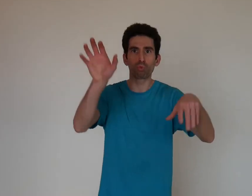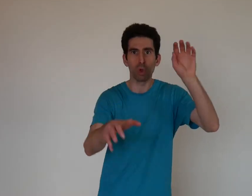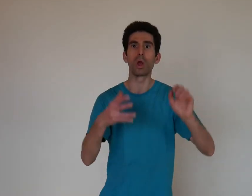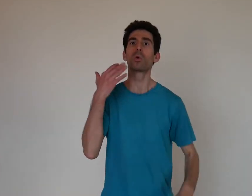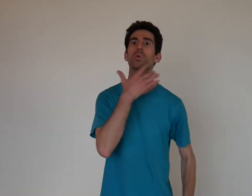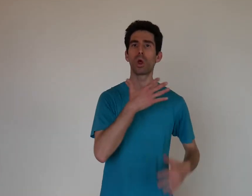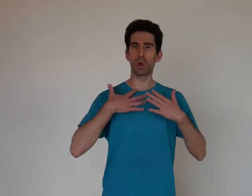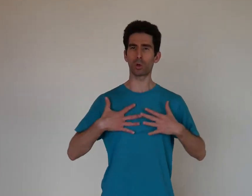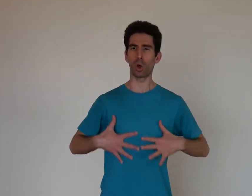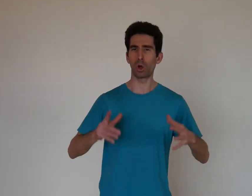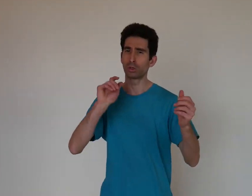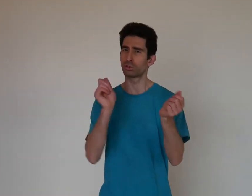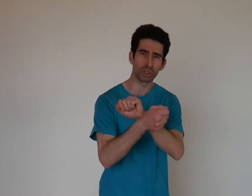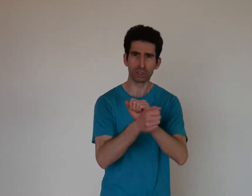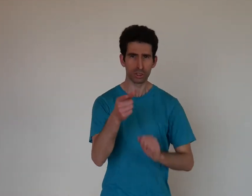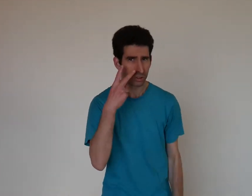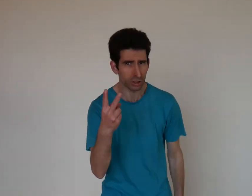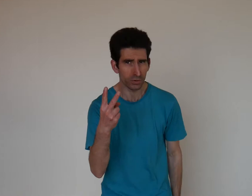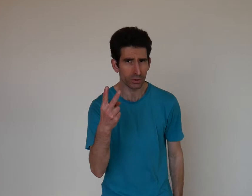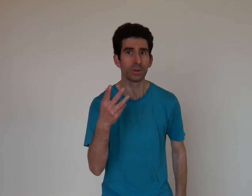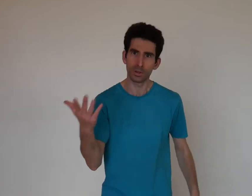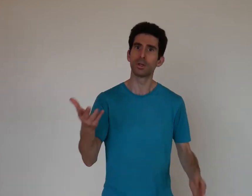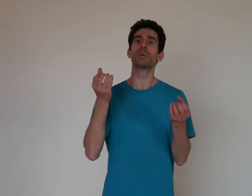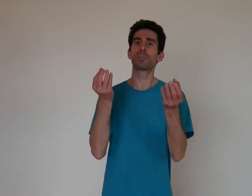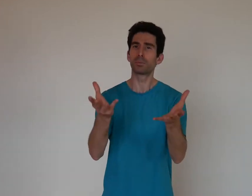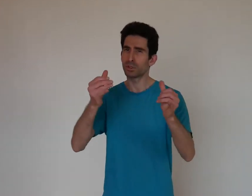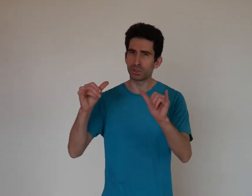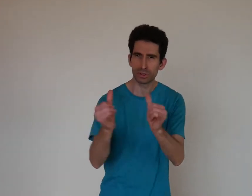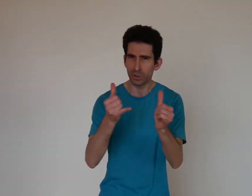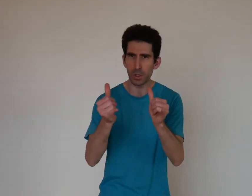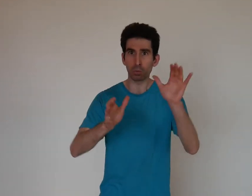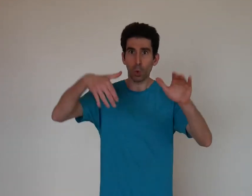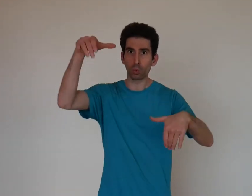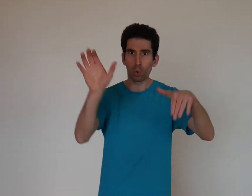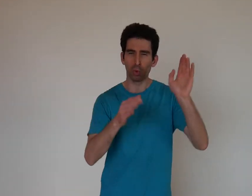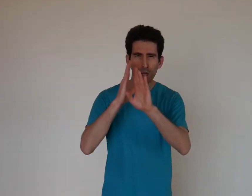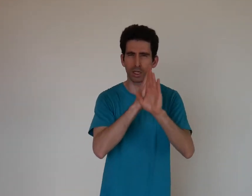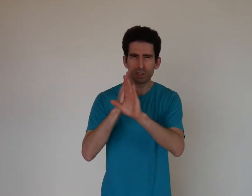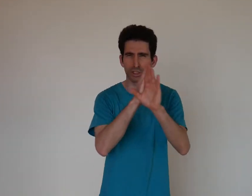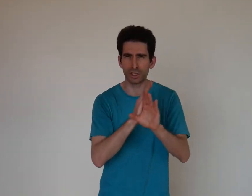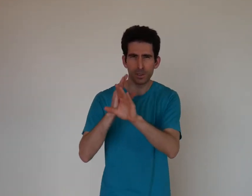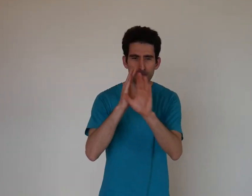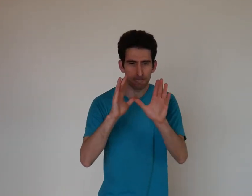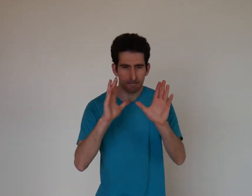Les poulpes changent de couleur. T'as vu ? Alors, je propose un jeu. Un poulpe est caché.